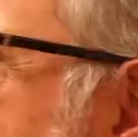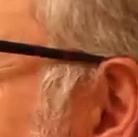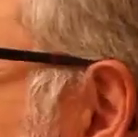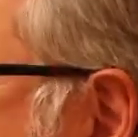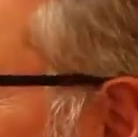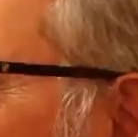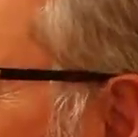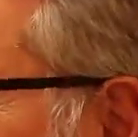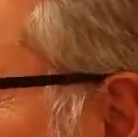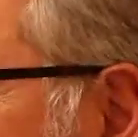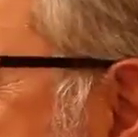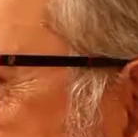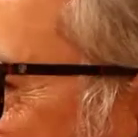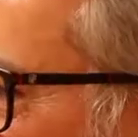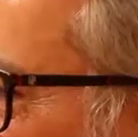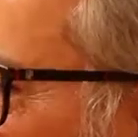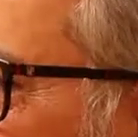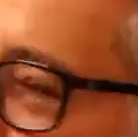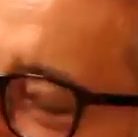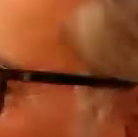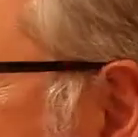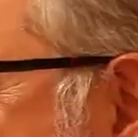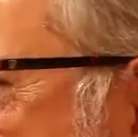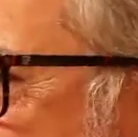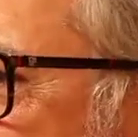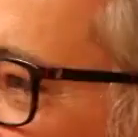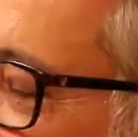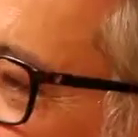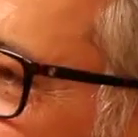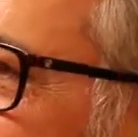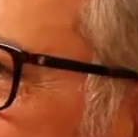incluso de que los propios compañeros le ponían carteles, y todos nos enteramos. Al final